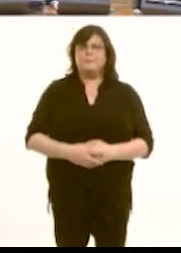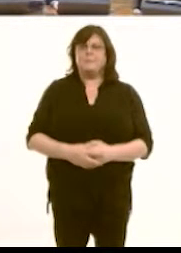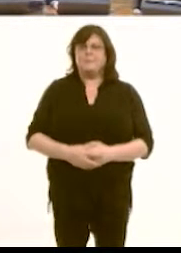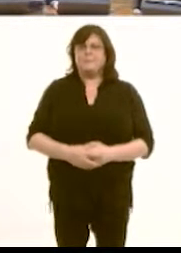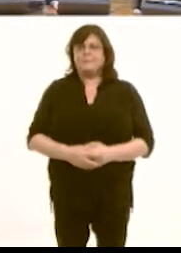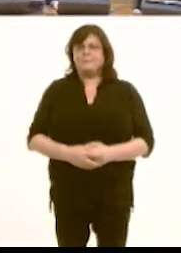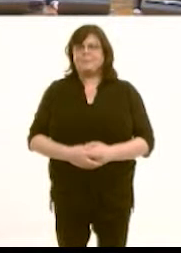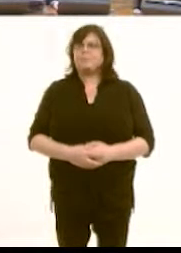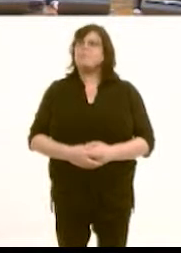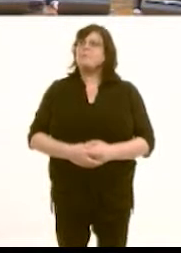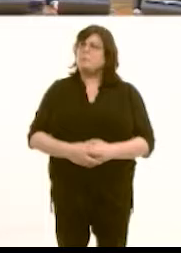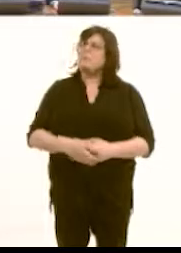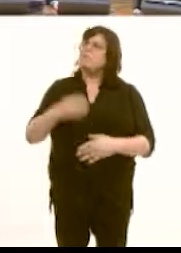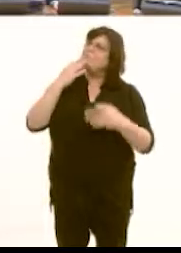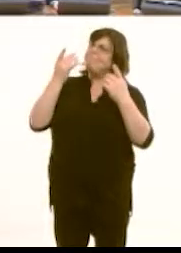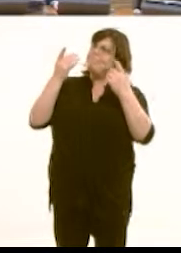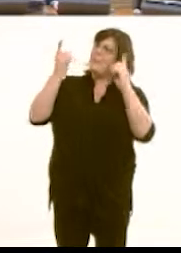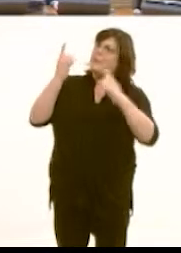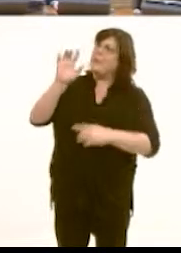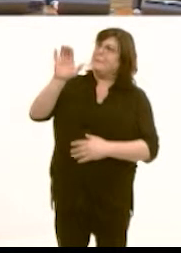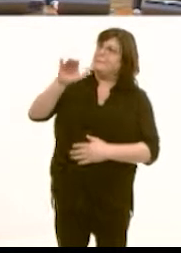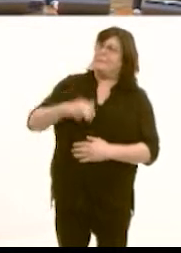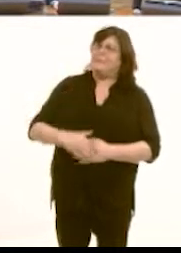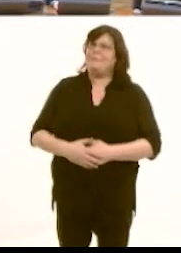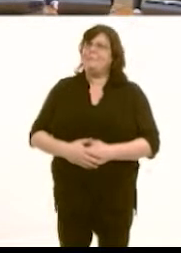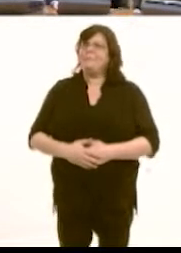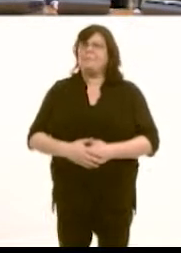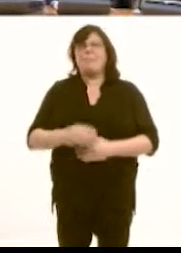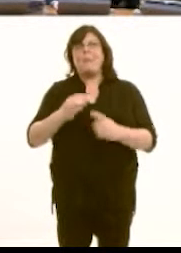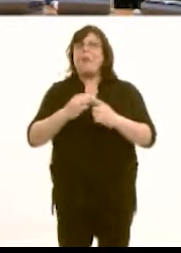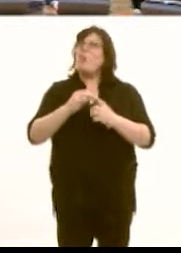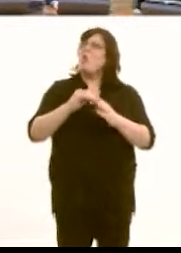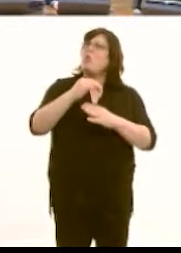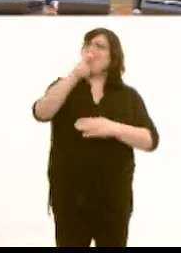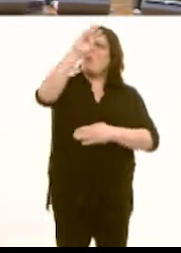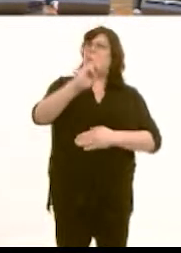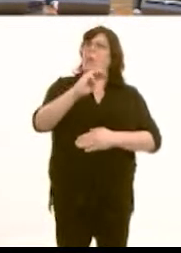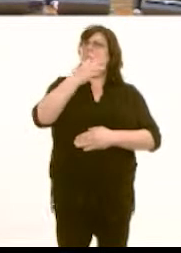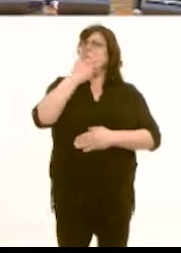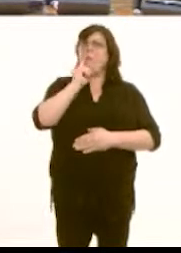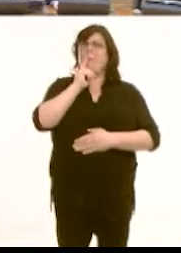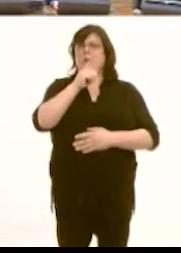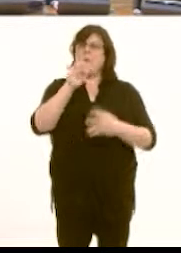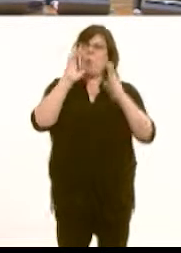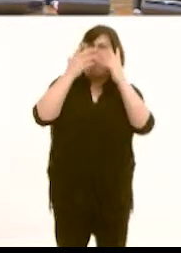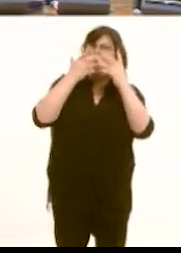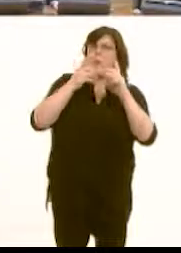Aled Roberts: Brif Weinidog, un oír pethau syín poeni pobl y gogledd fwyaf ydy amseroedd aros.